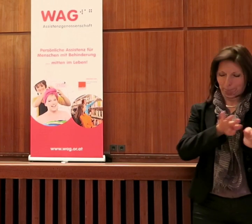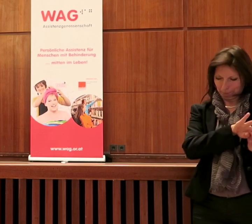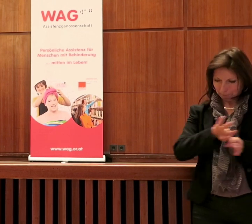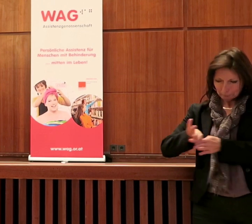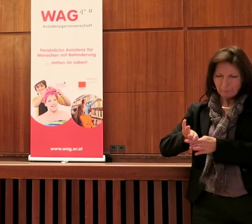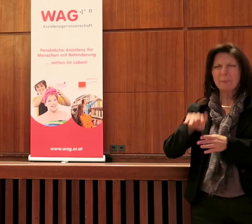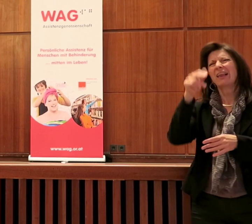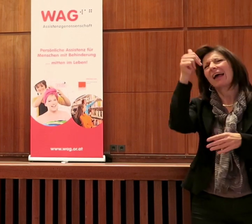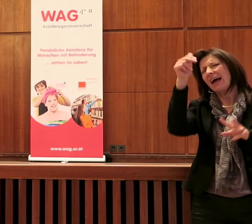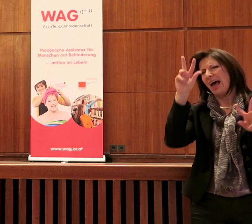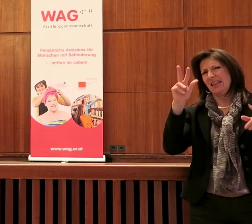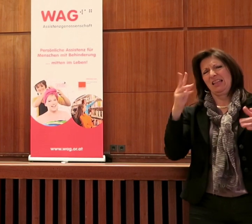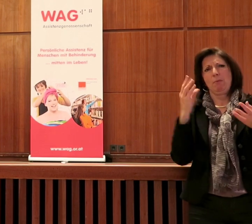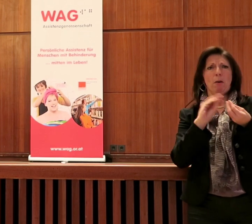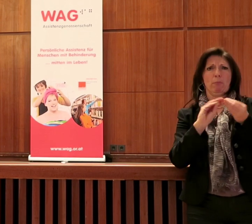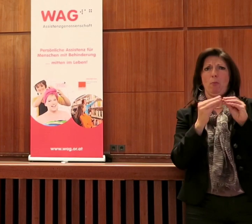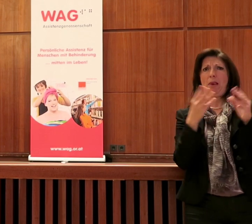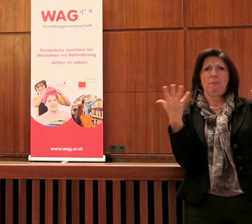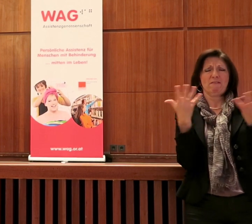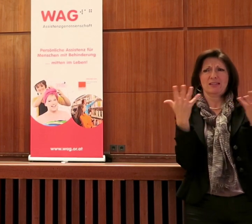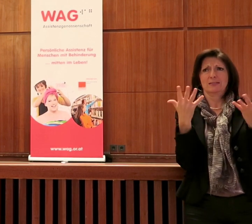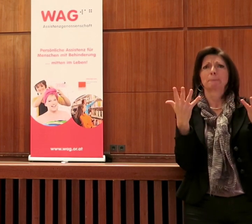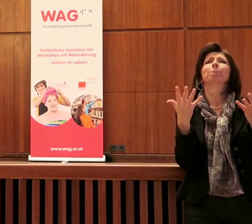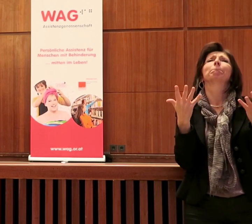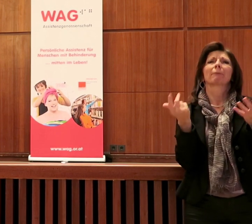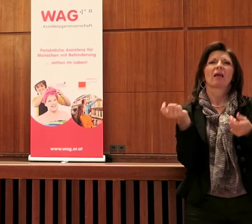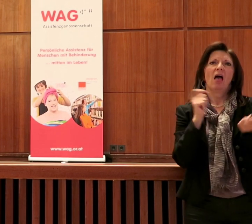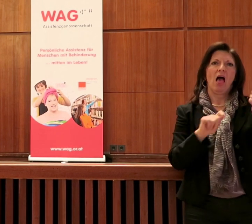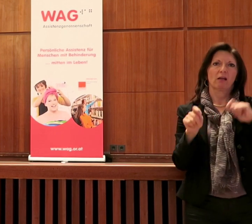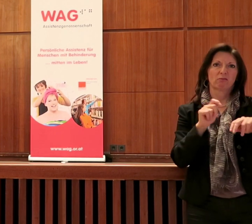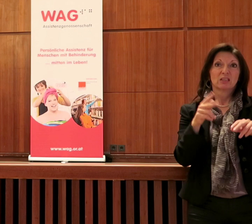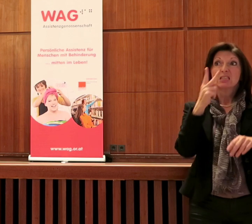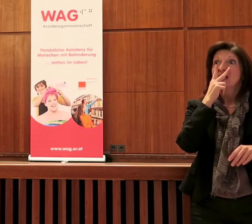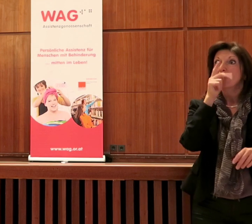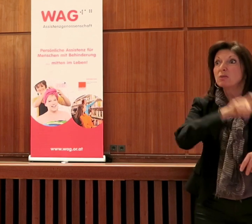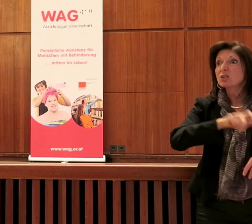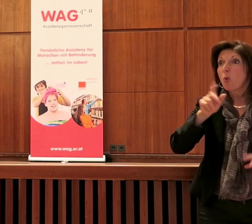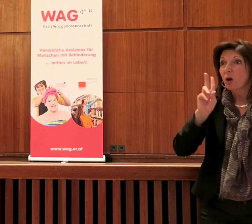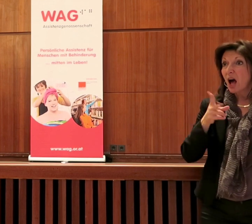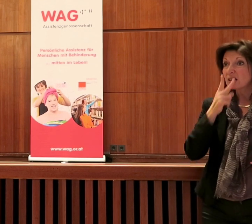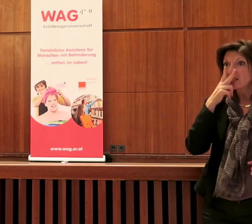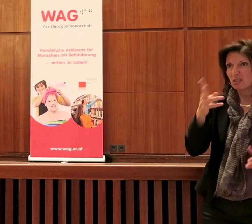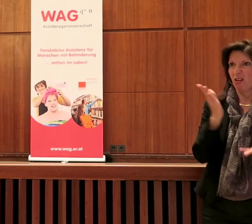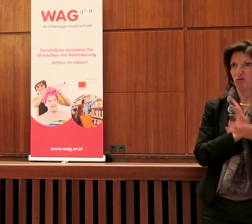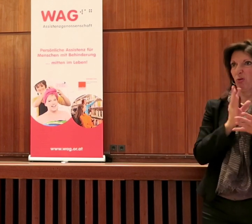Einkaufen ist ja für sehende Männer schon Stress pur. Für uns auch.